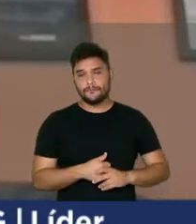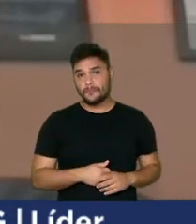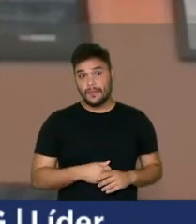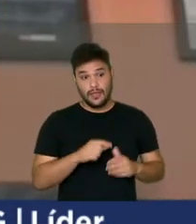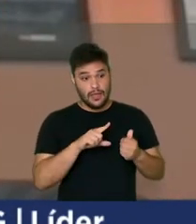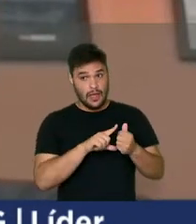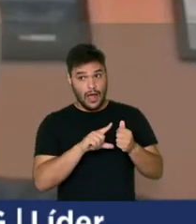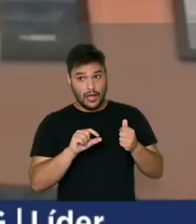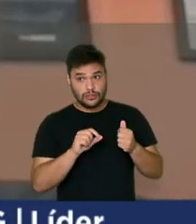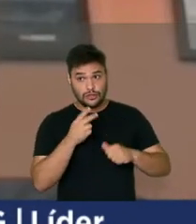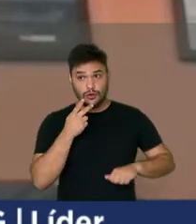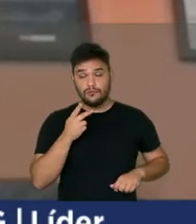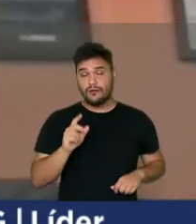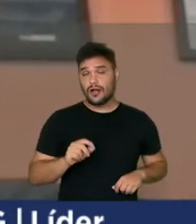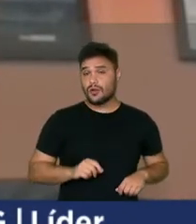QUAL QUERENDO DESTACAR COM